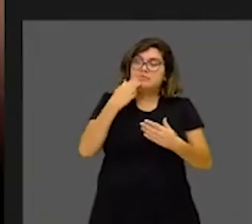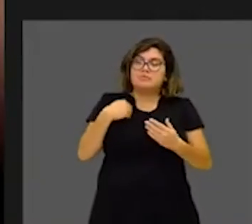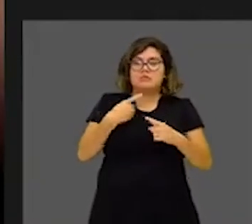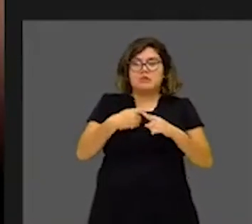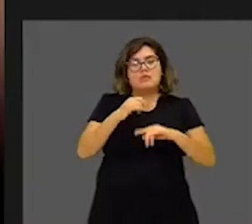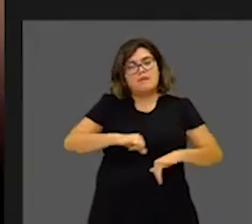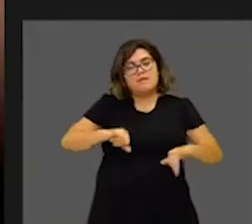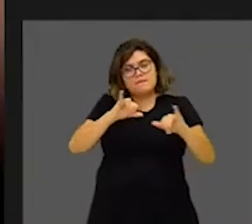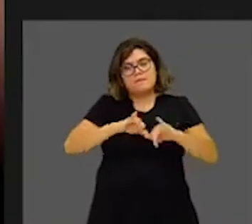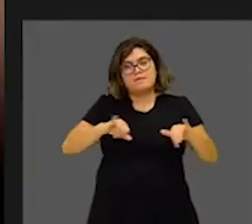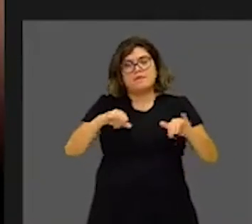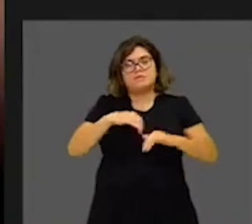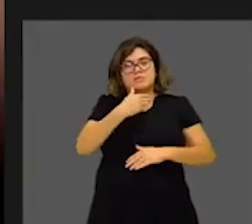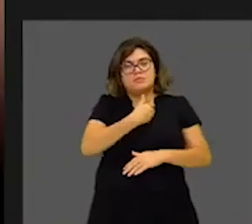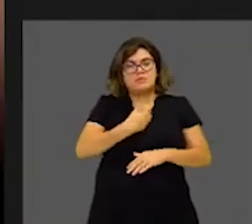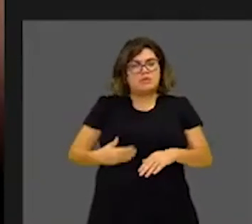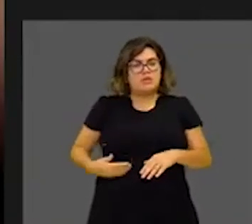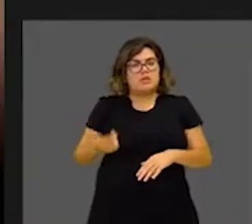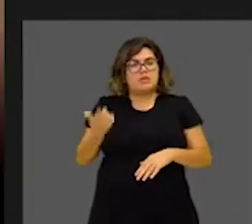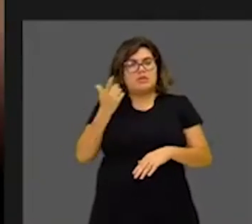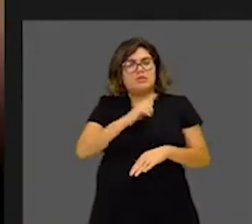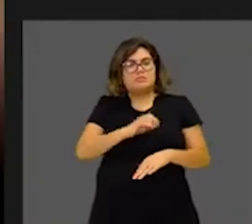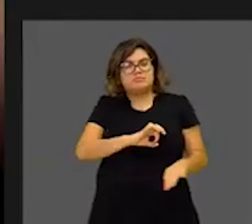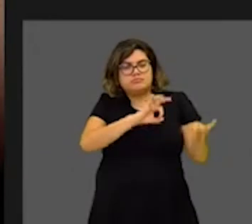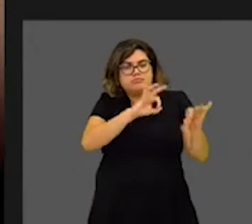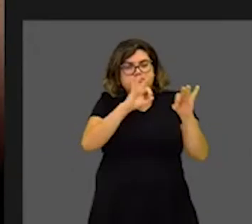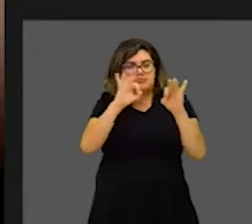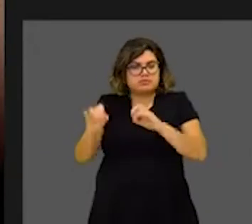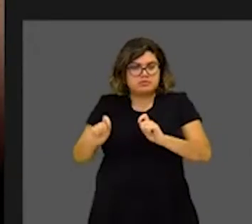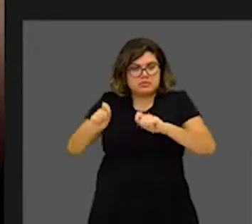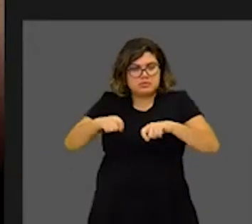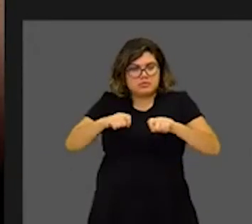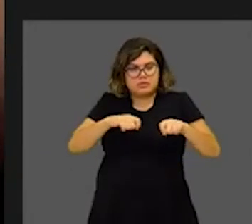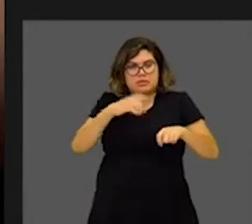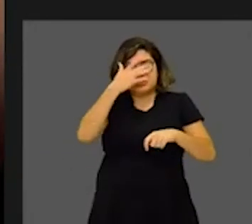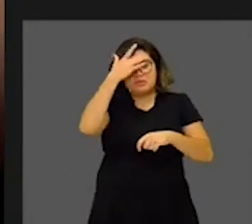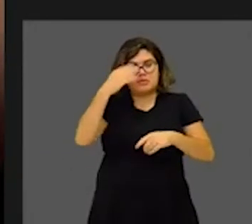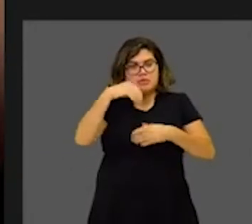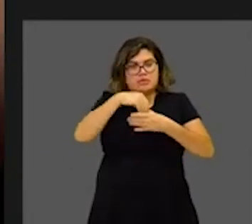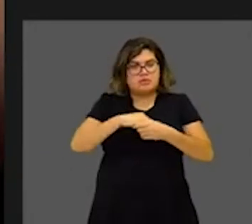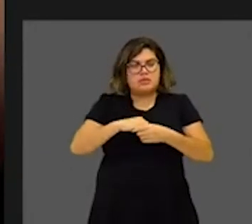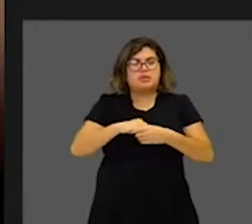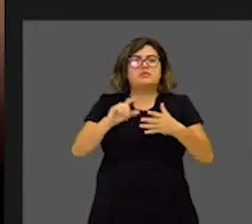para acompanhamento do desempenho das pessoas nas casas legislativas ou até dentro artigos